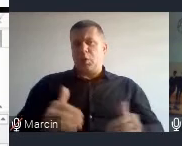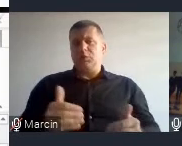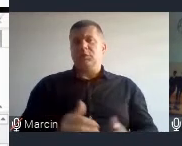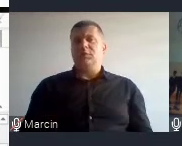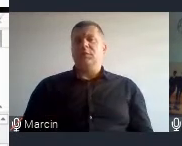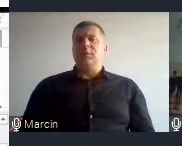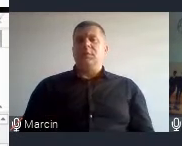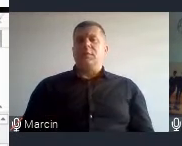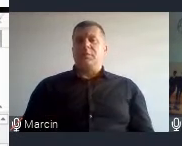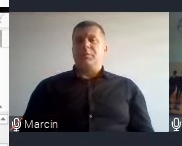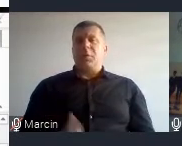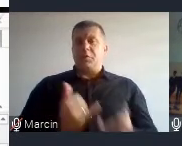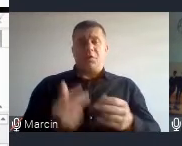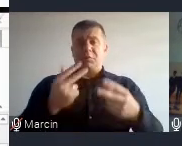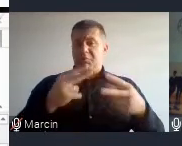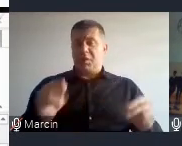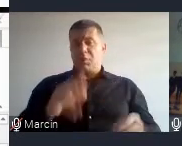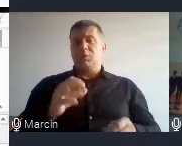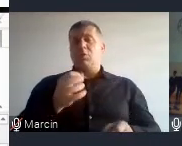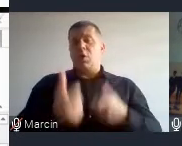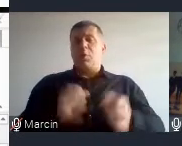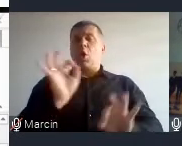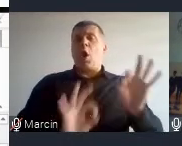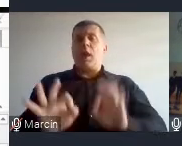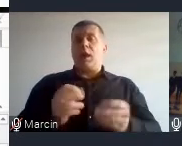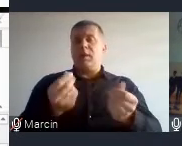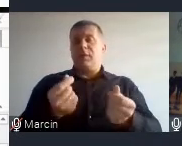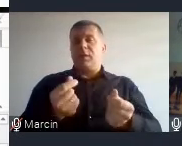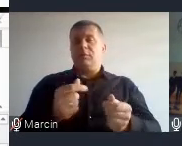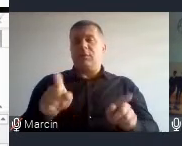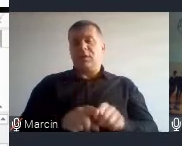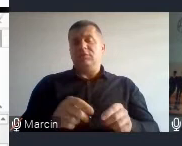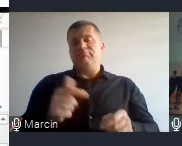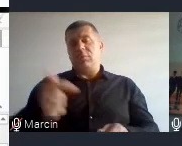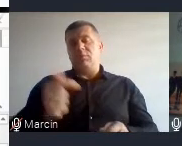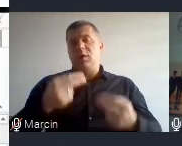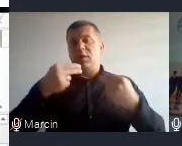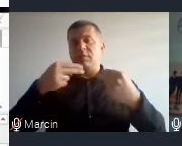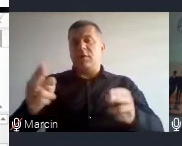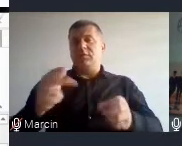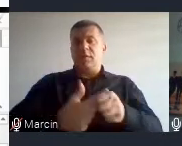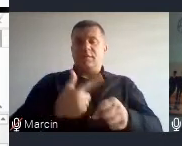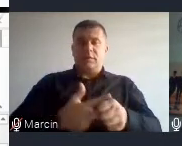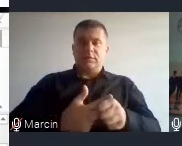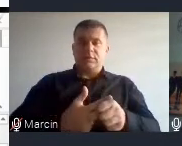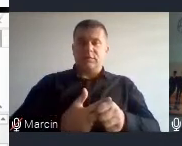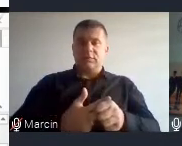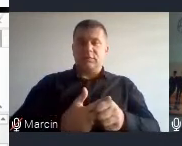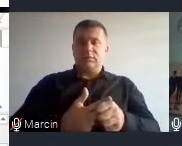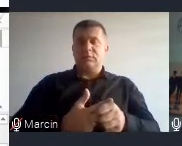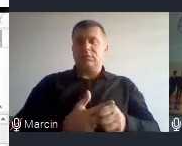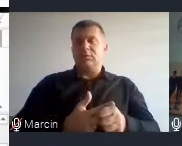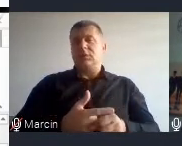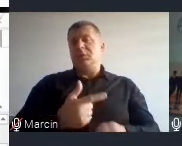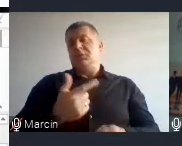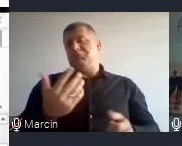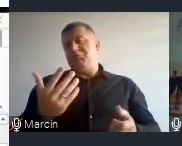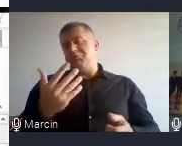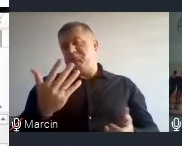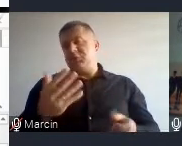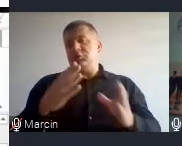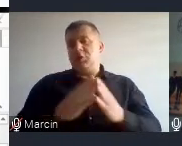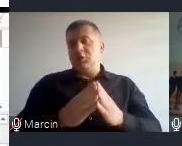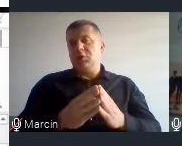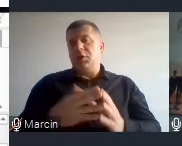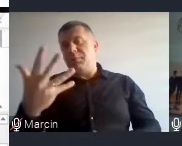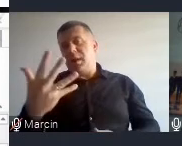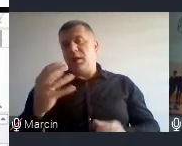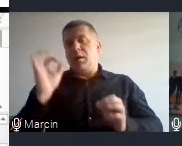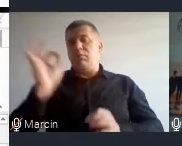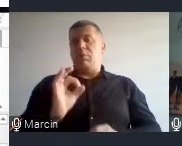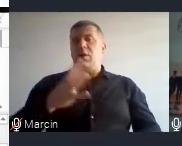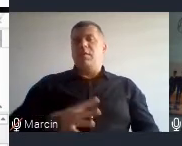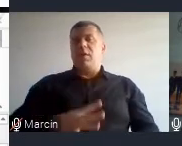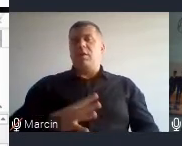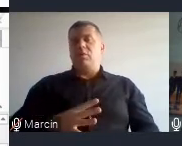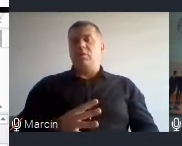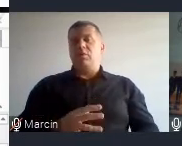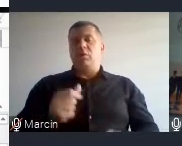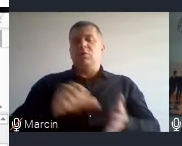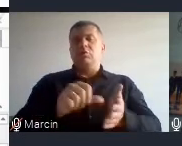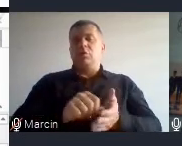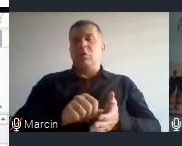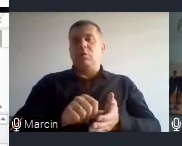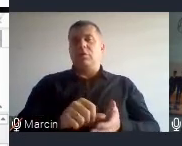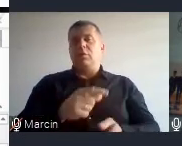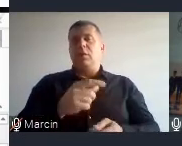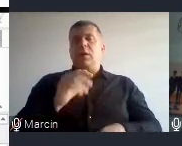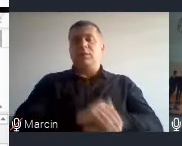W przeciwnym razie może to skończyć się korektą finansową i konicznością zwrotu 25, 10 lub w szczególnych przypadkach, 5% wartości środków na to zamówienie.